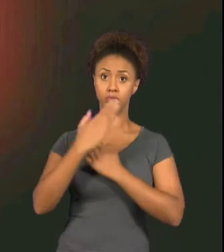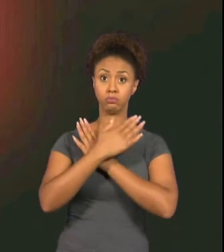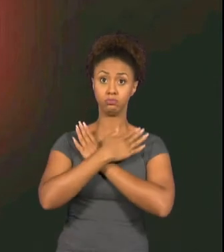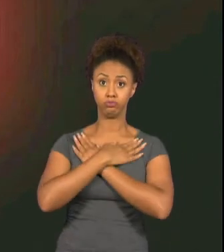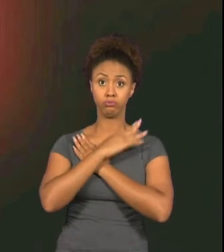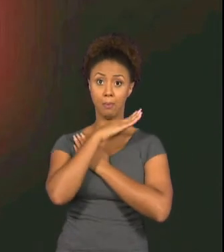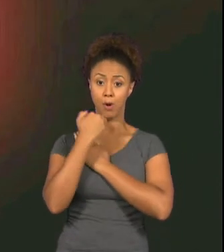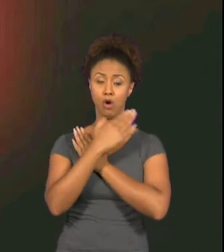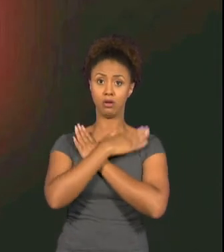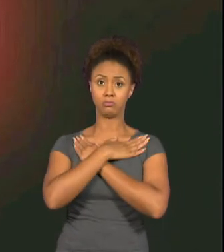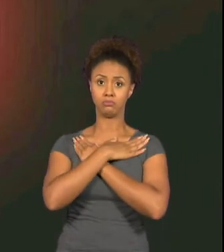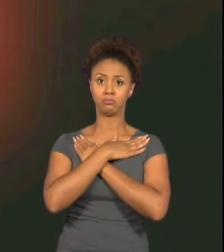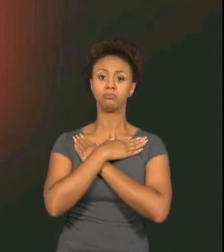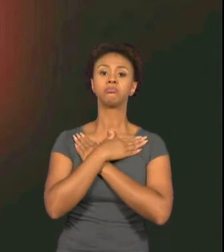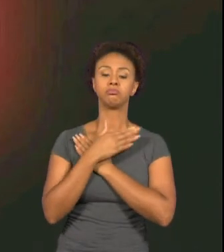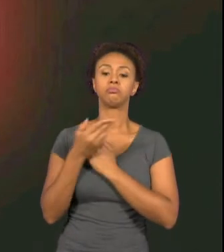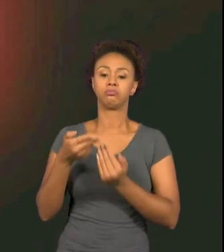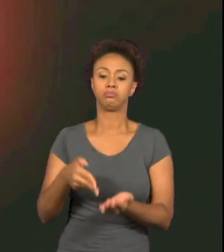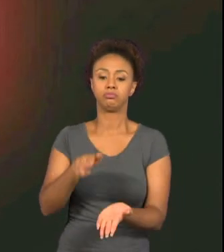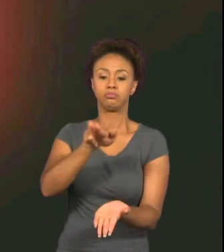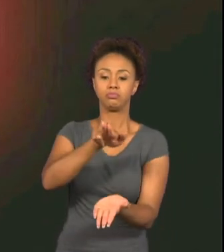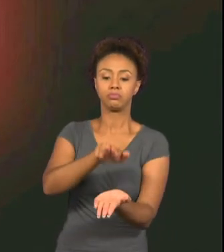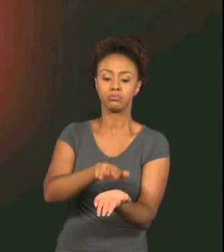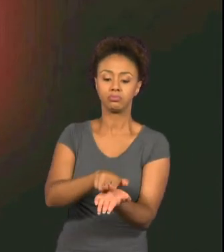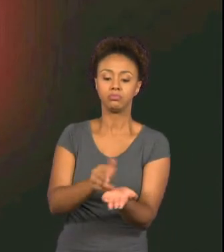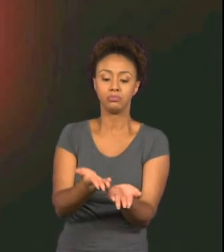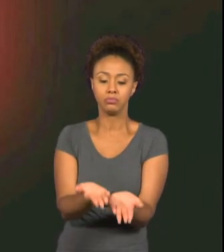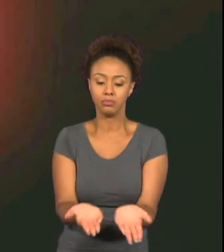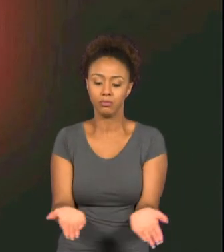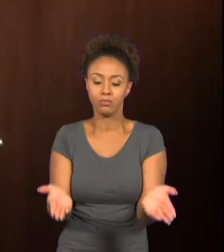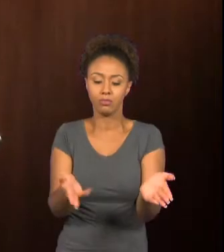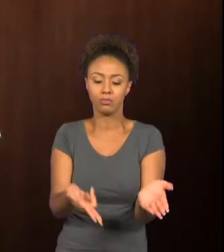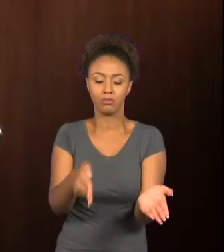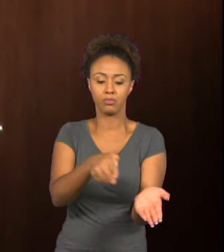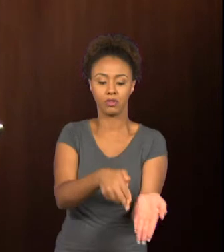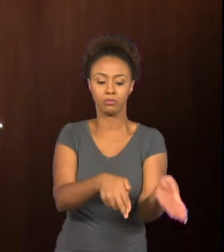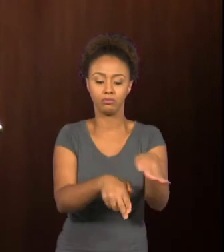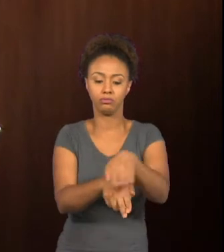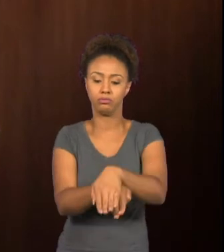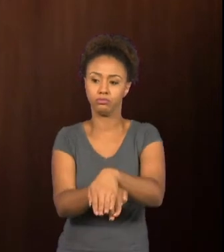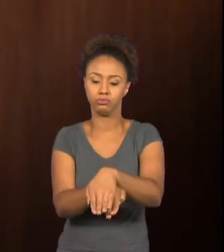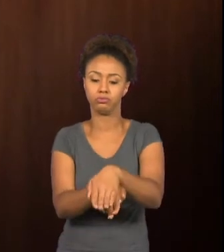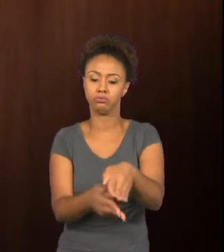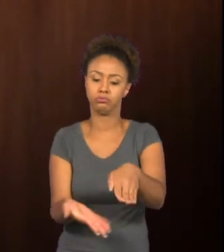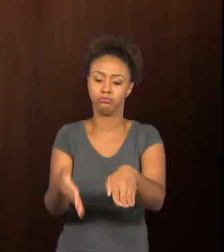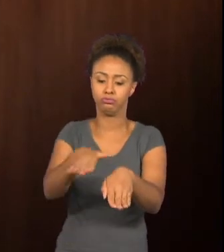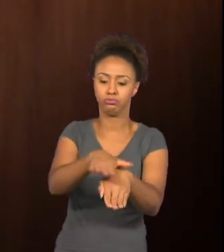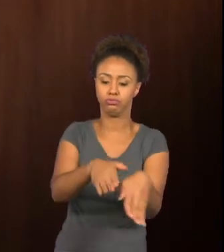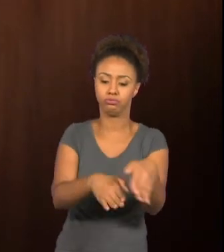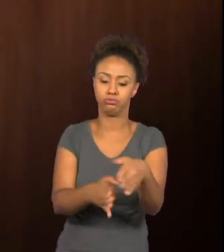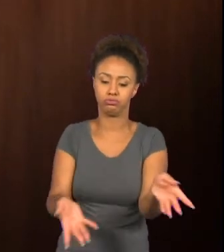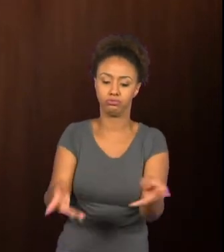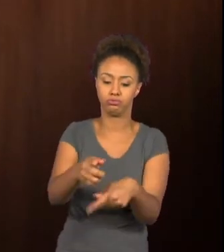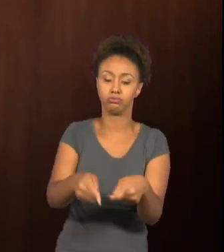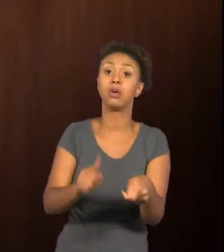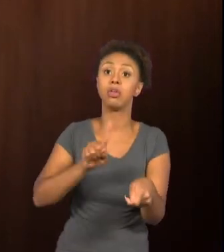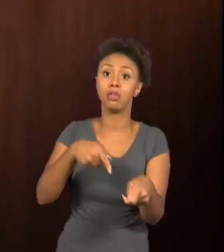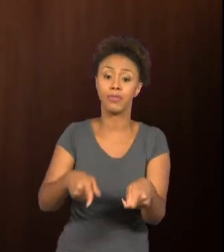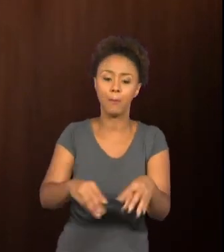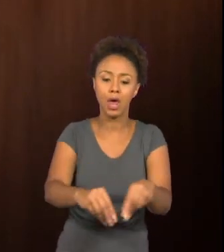DEPOSITÁ-LO NA TERRA. (((SILÊNCIO))) [MARISE] FALANDO SOBRE ISSO, EU GOSTARIA DE